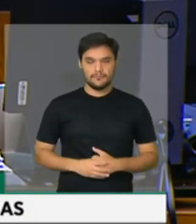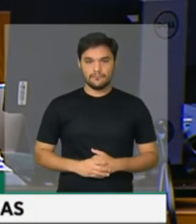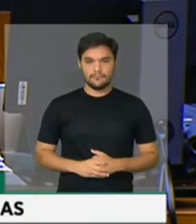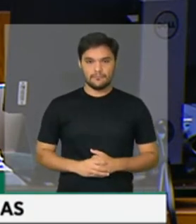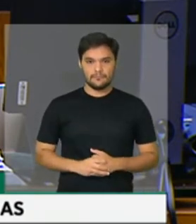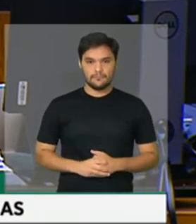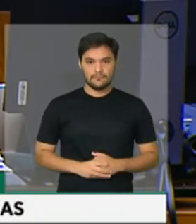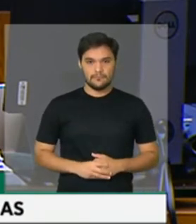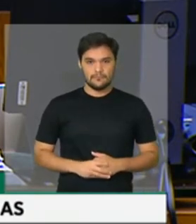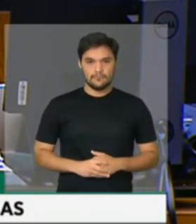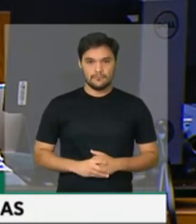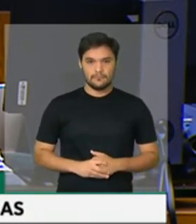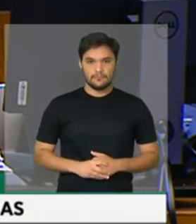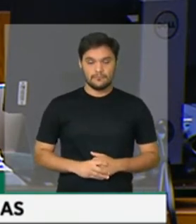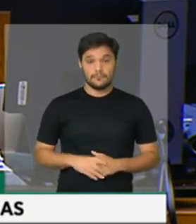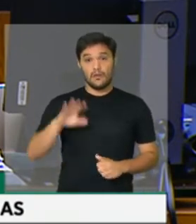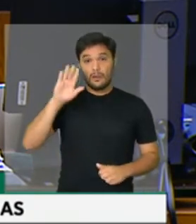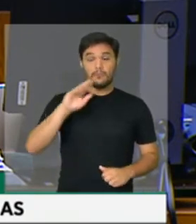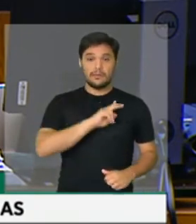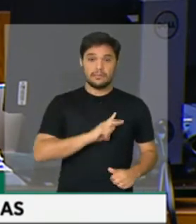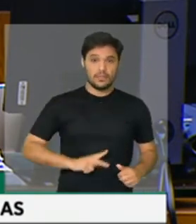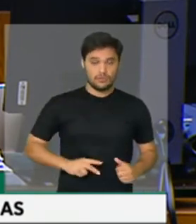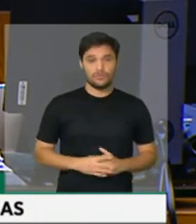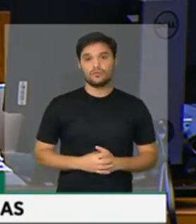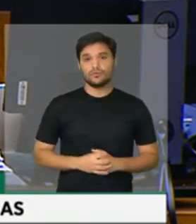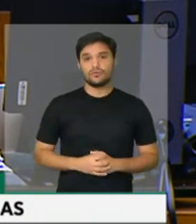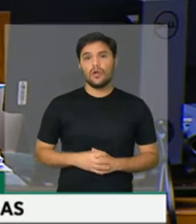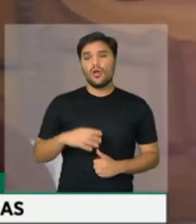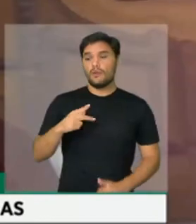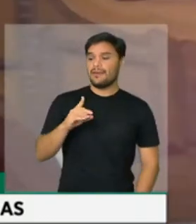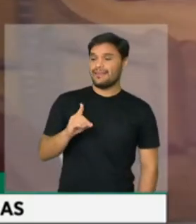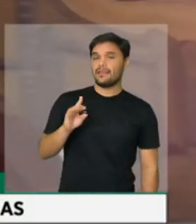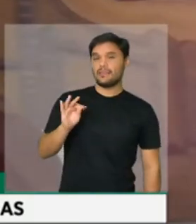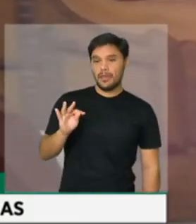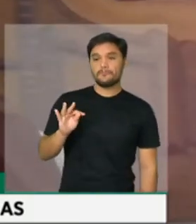O PSB VOTA NÃO, PRESIDENTE. [PRESIDENTE]: -- [PRESIDENTE]: COMO